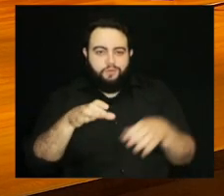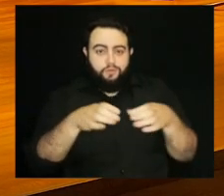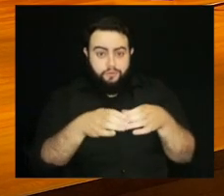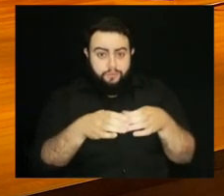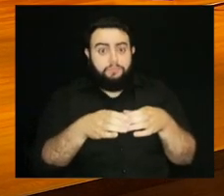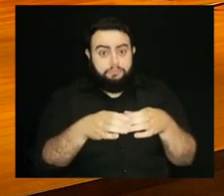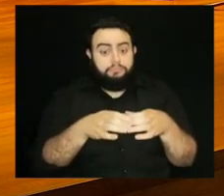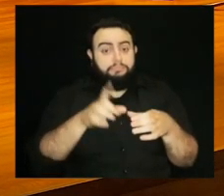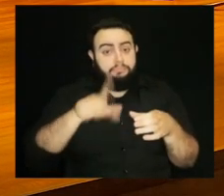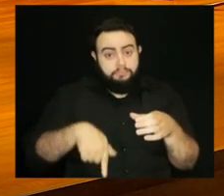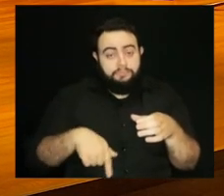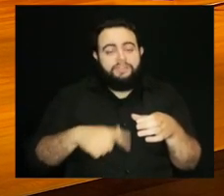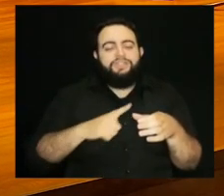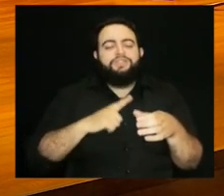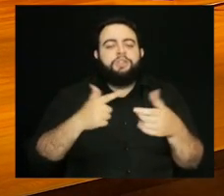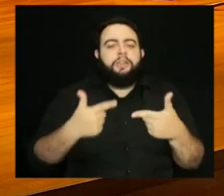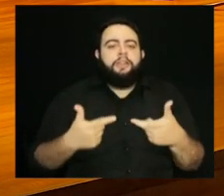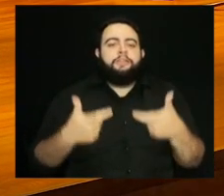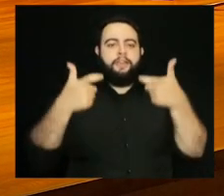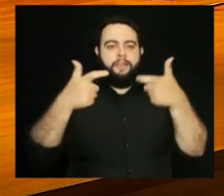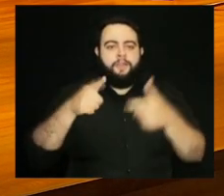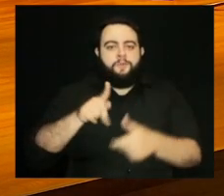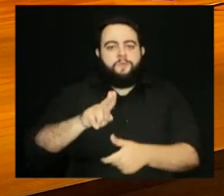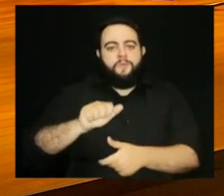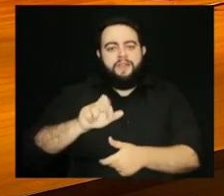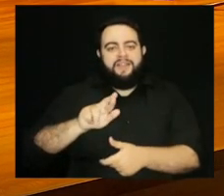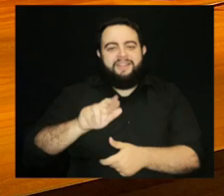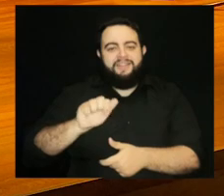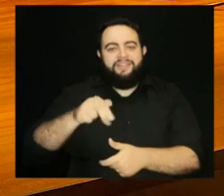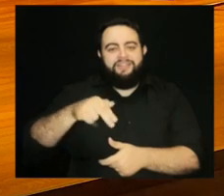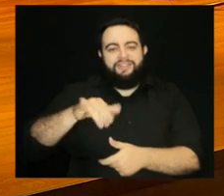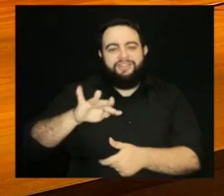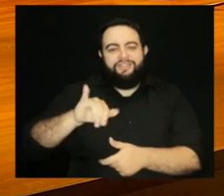estava em plenas Guerras Guaraníticas, que foi aquela história do Tratado de Tordesilhas que divide,